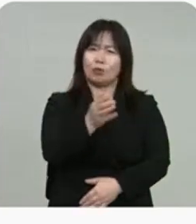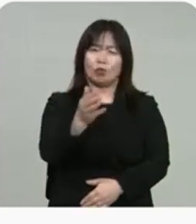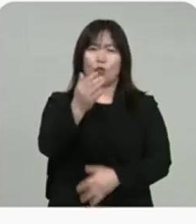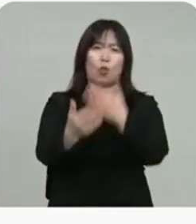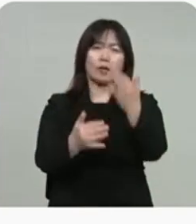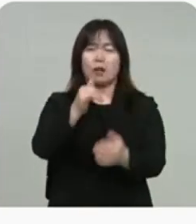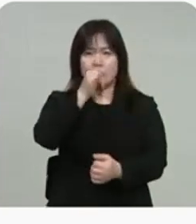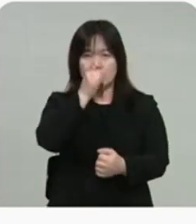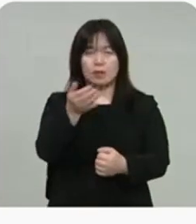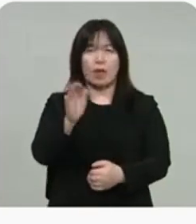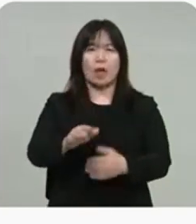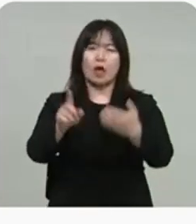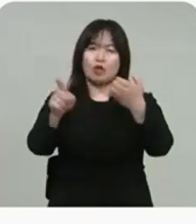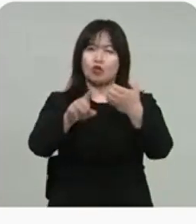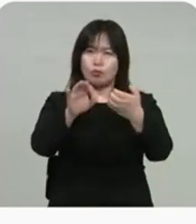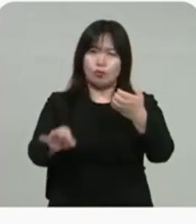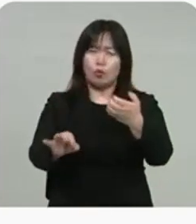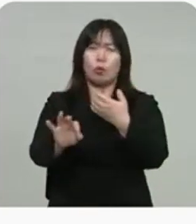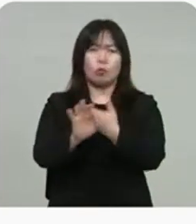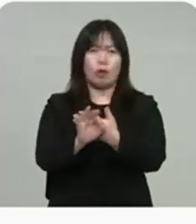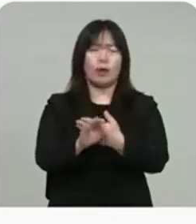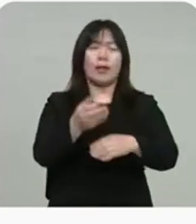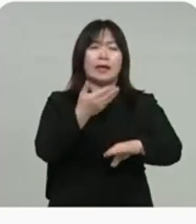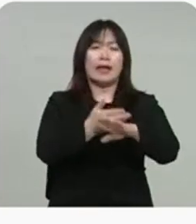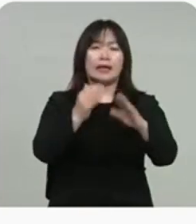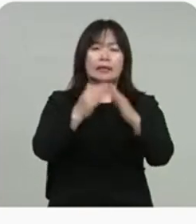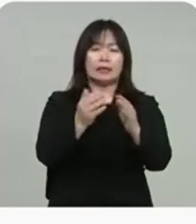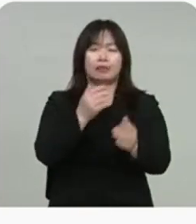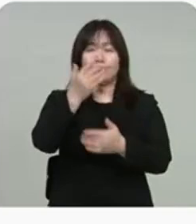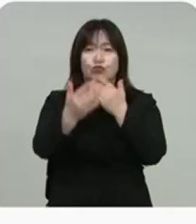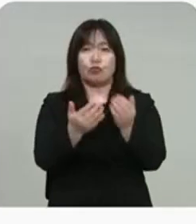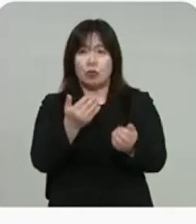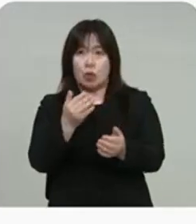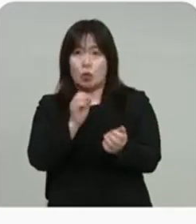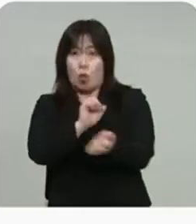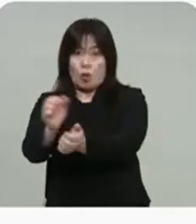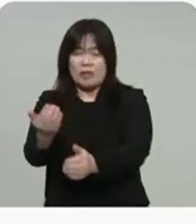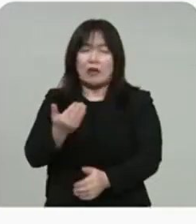90% 가까이가 불이 다른 집으로 번지 기 전에 꺼졌고 같은 층에 불이